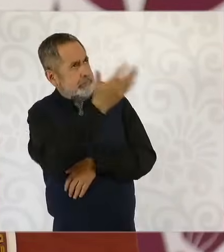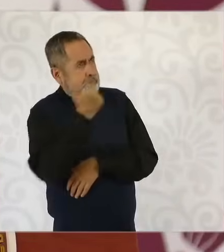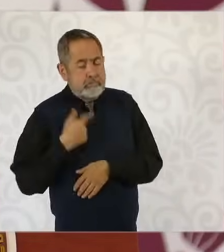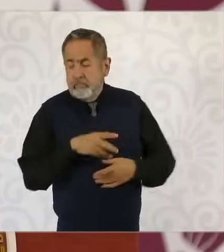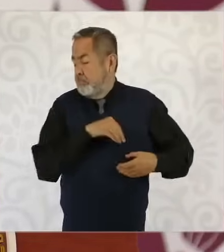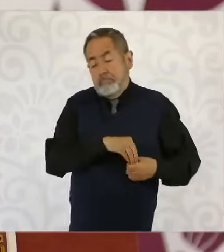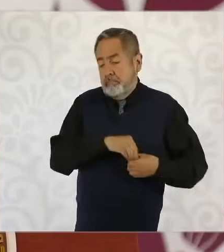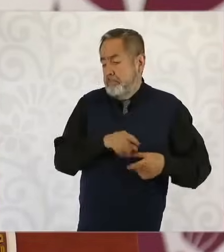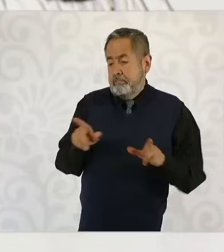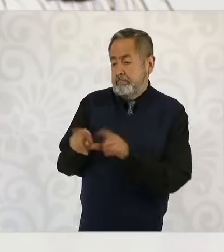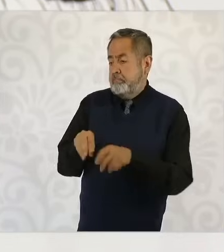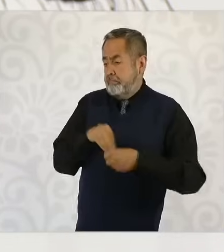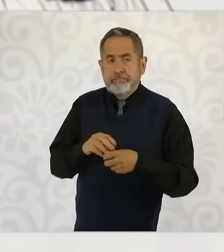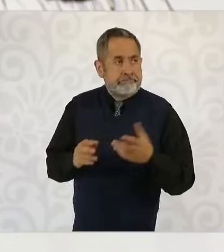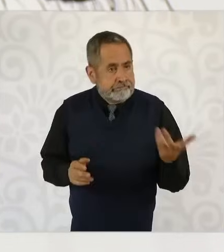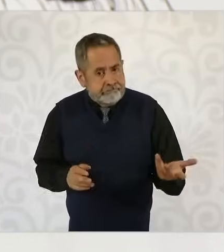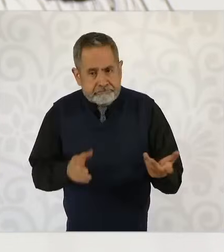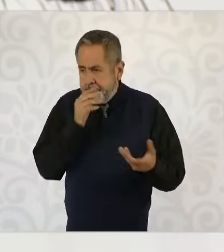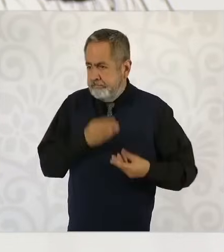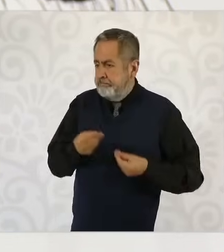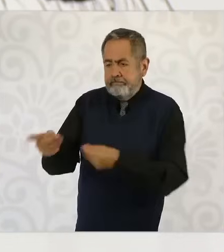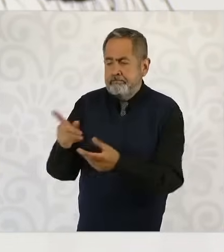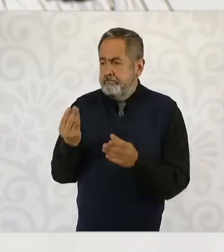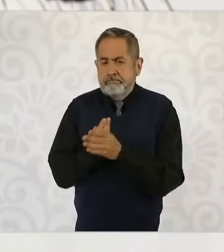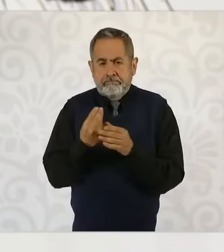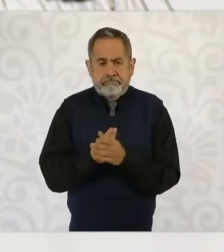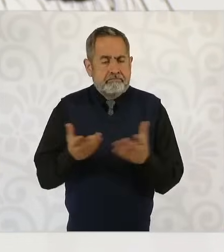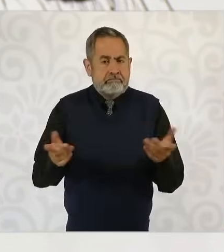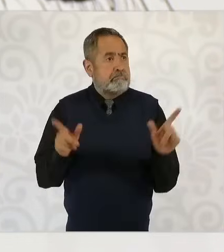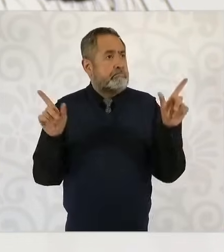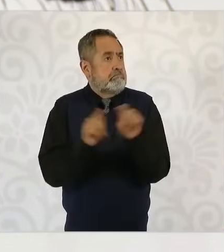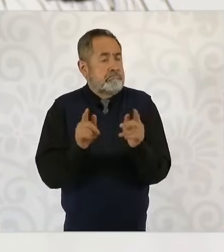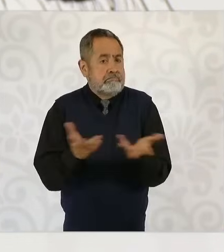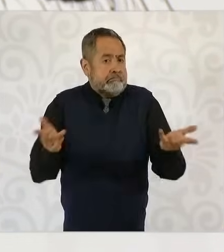bueno a ver ese tema no se comparte porque es un asunto privado." Eso es todo lo que sabemos